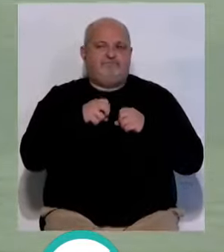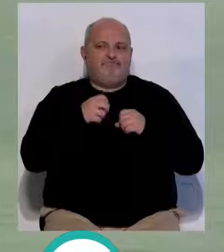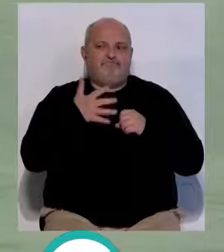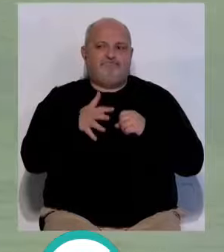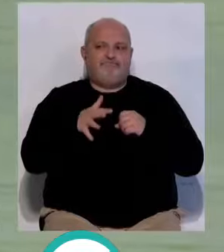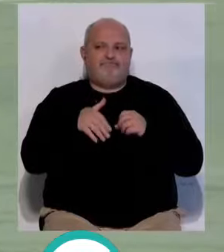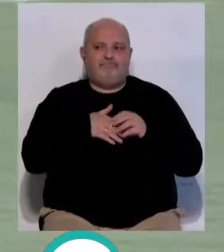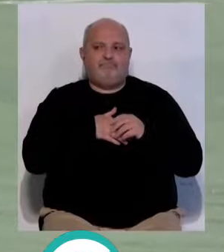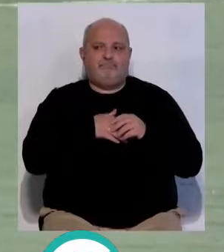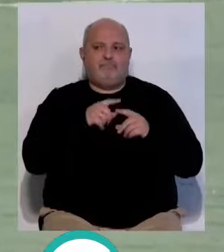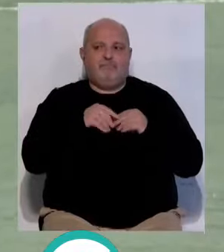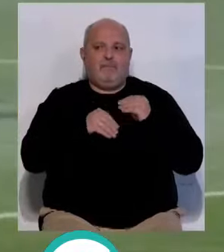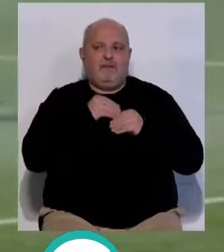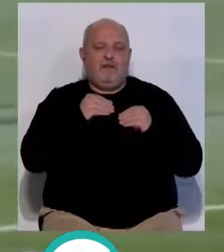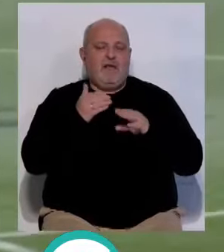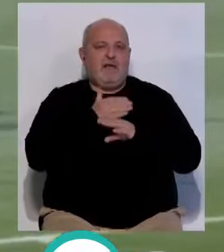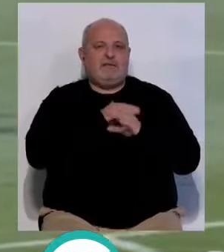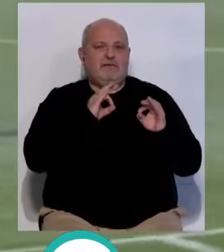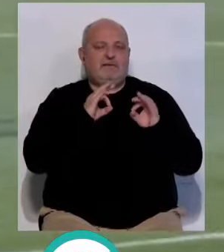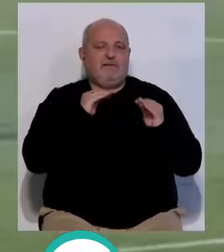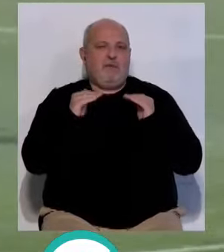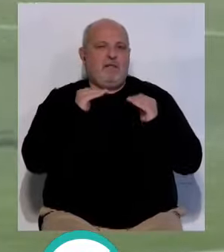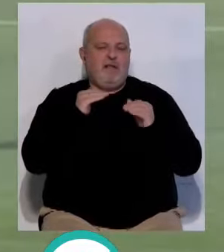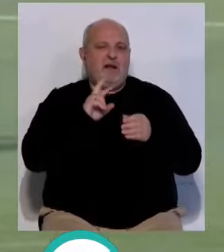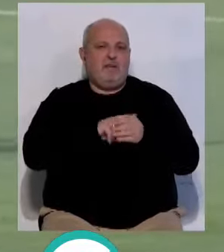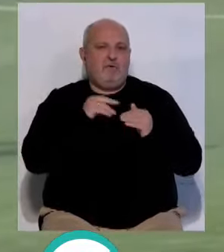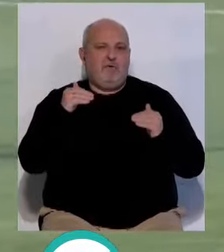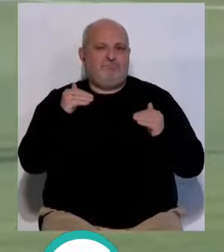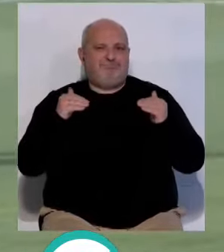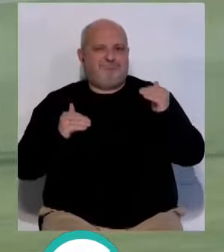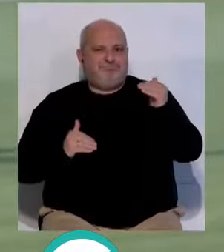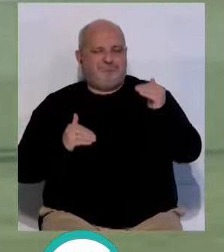el hecho de no haber hecho la pretemporada al ritmo de sus compañeros parece que le ha